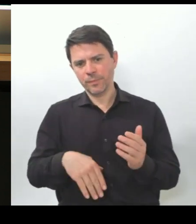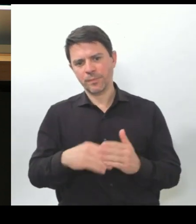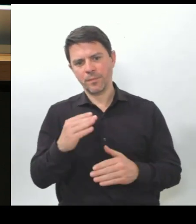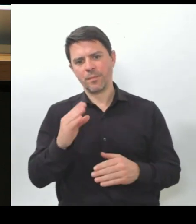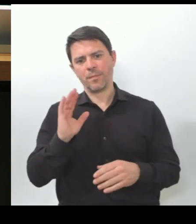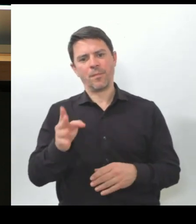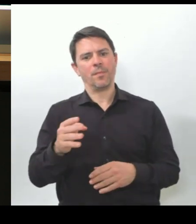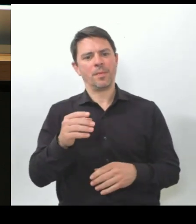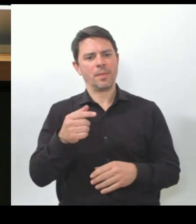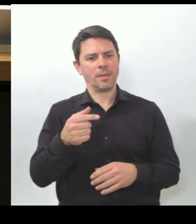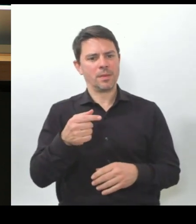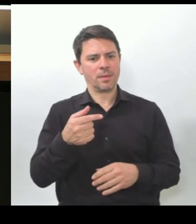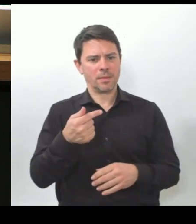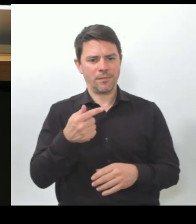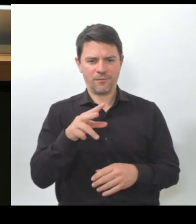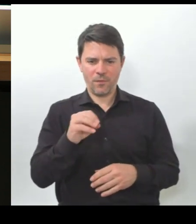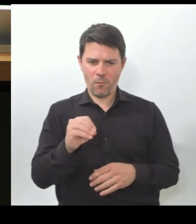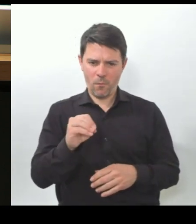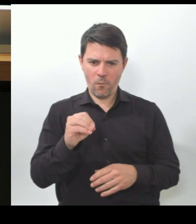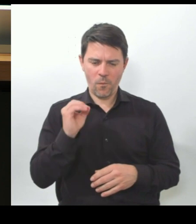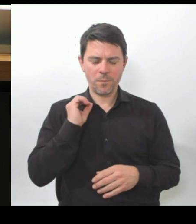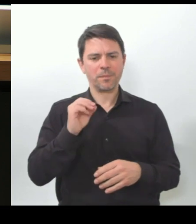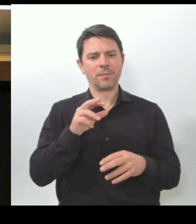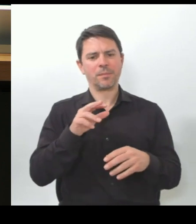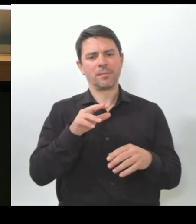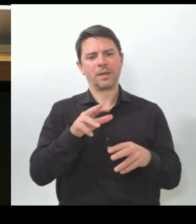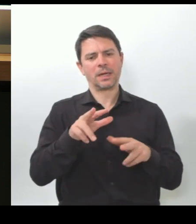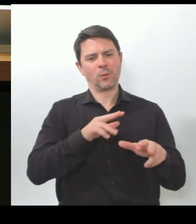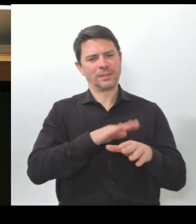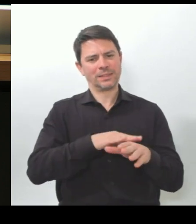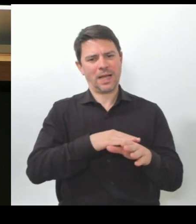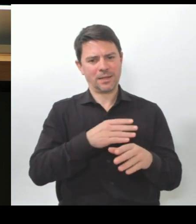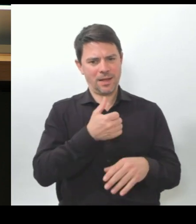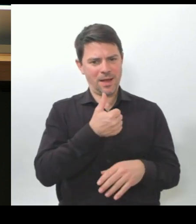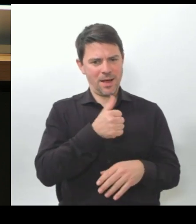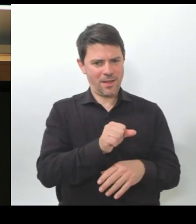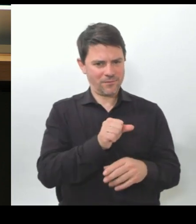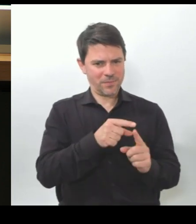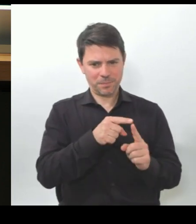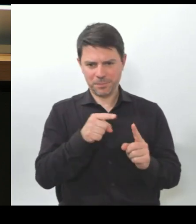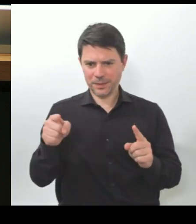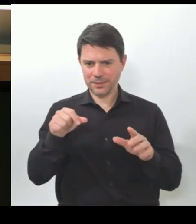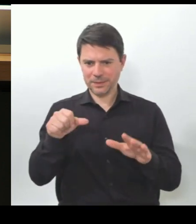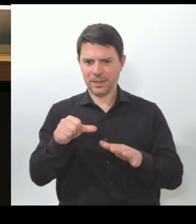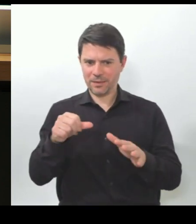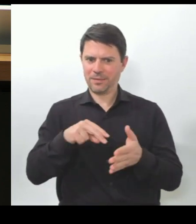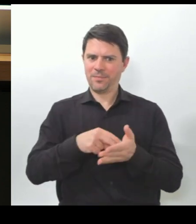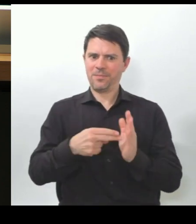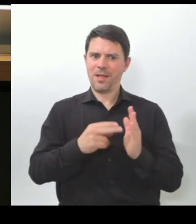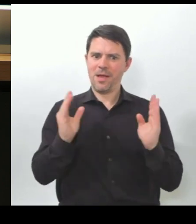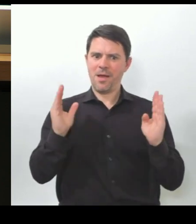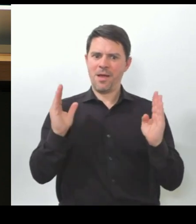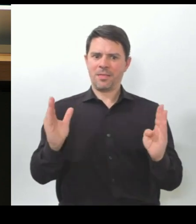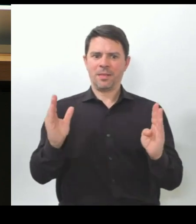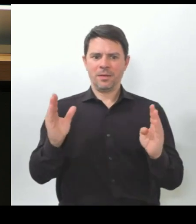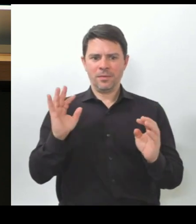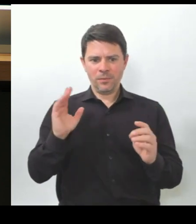der Baubeginn kurz vor der Tür stand. Im Gegenteil. Sie waren damals alle beteiligt. Ich habe auf der Webseite von ihrem